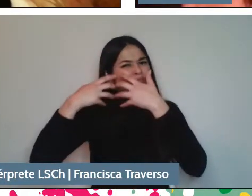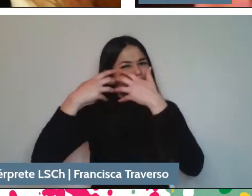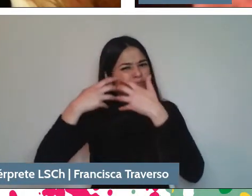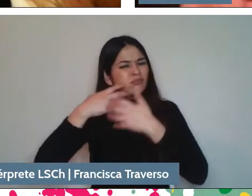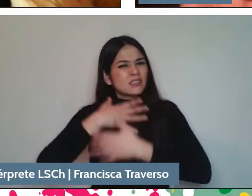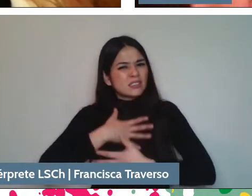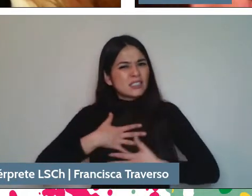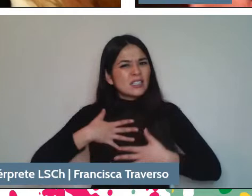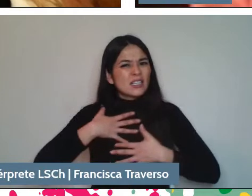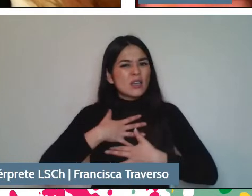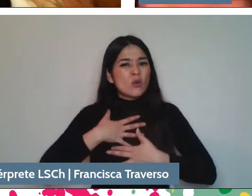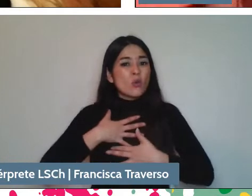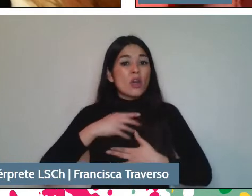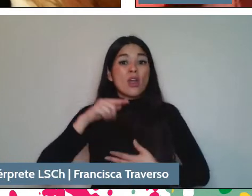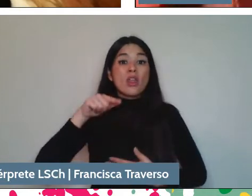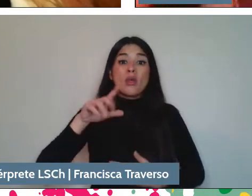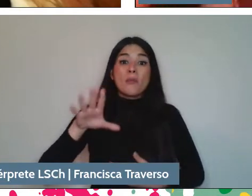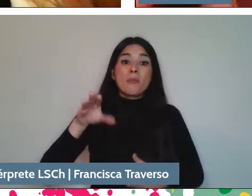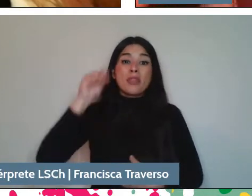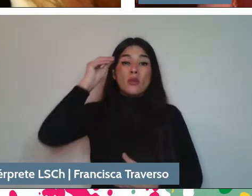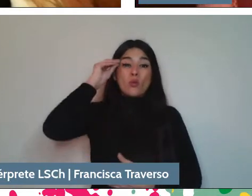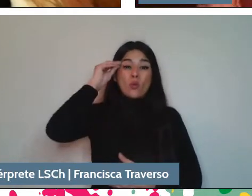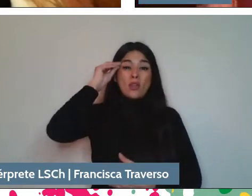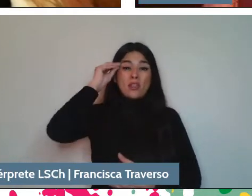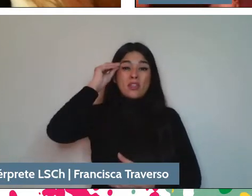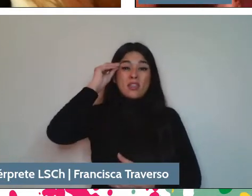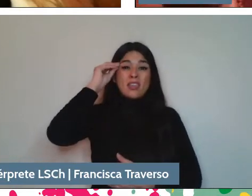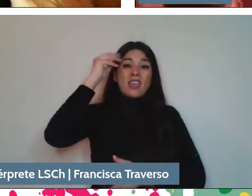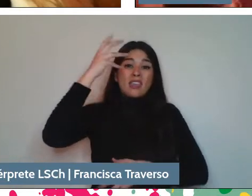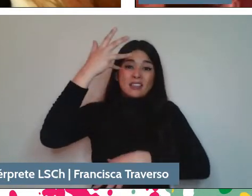cuando me di cuenta que eso existía en todo.